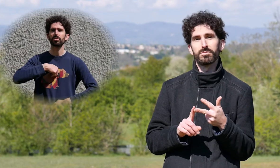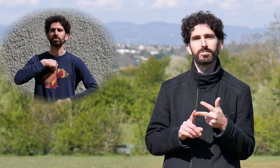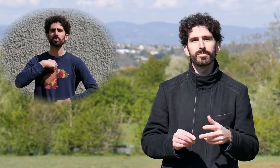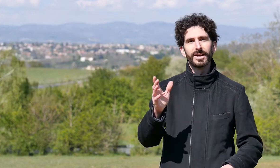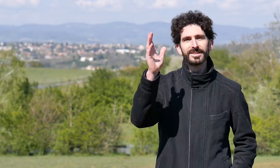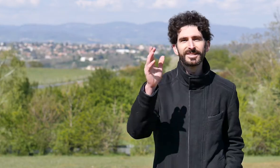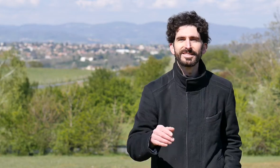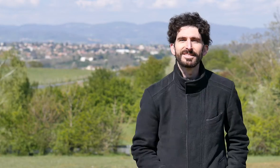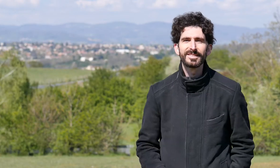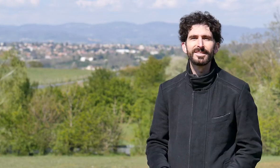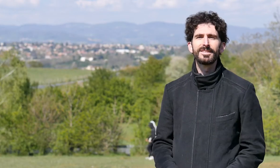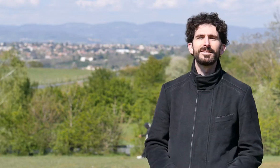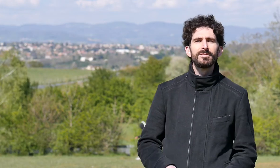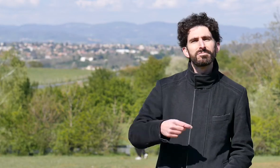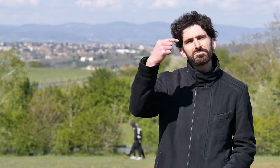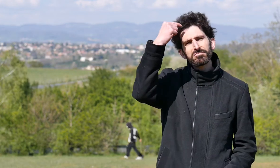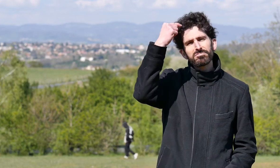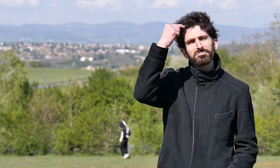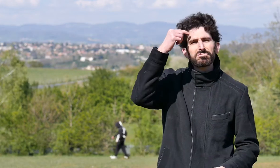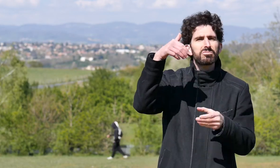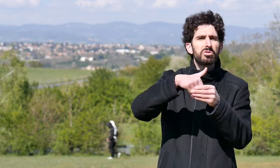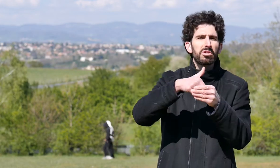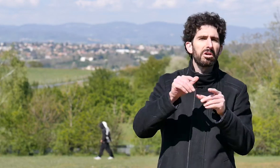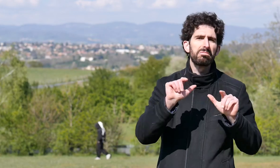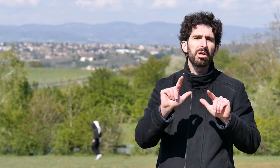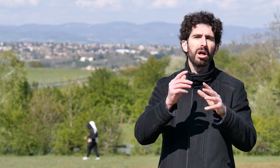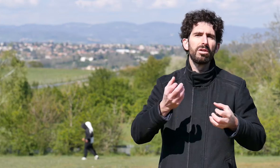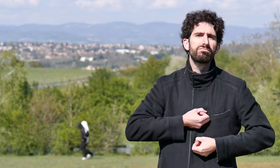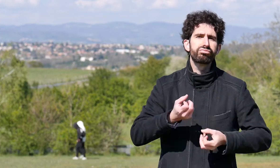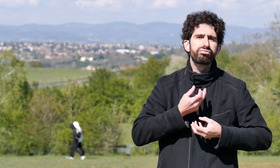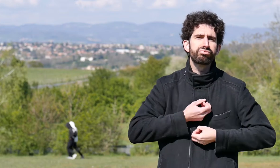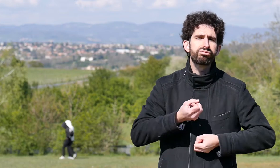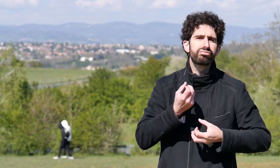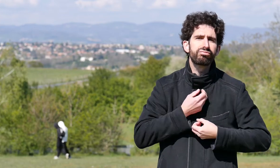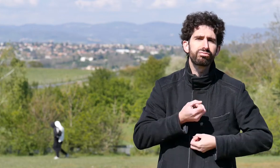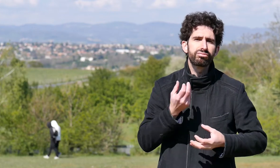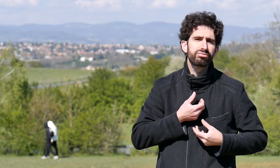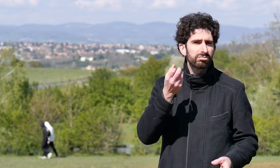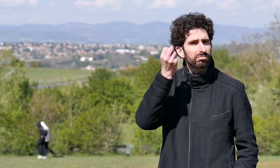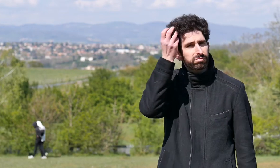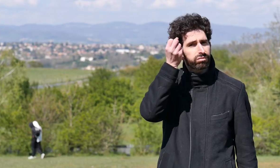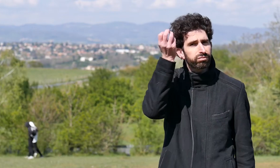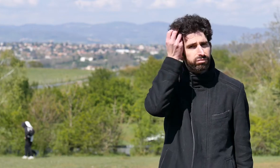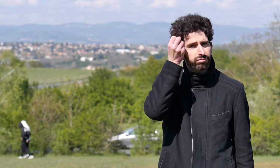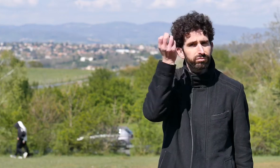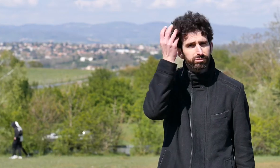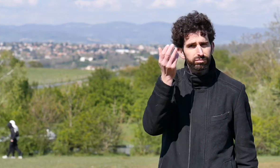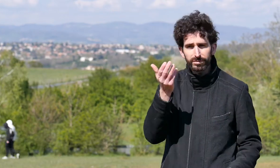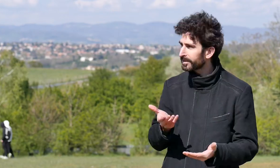Ah coucou ! Dans notre tête, il y a une parole intérieure.